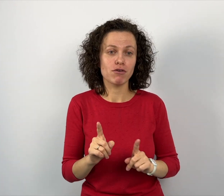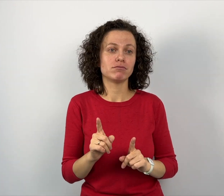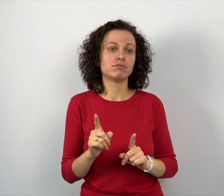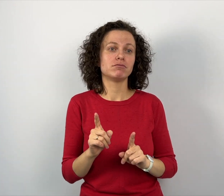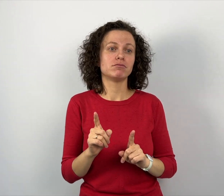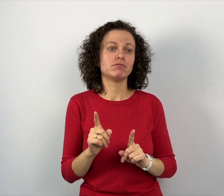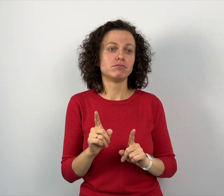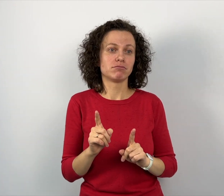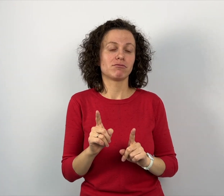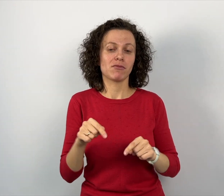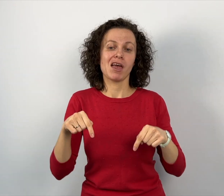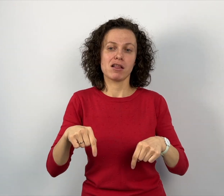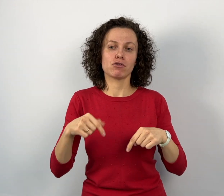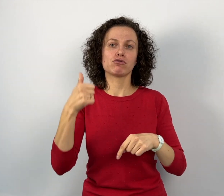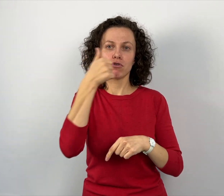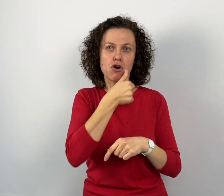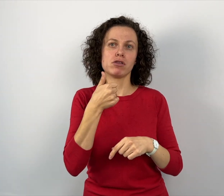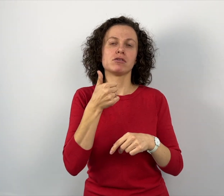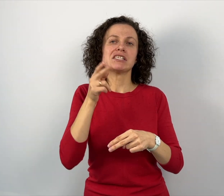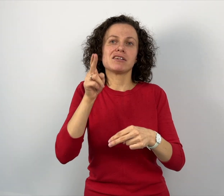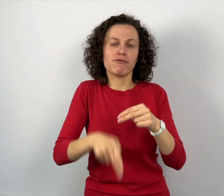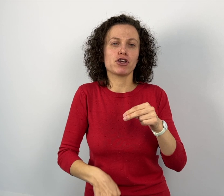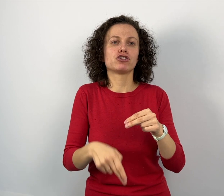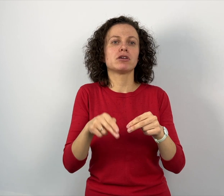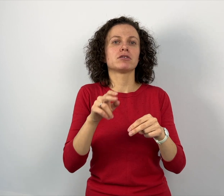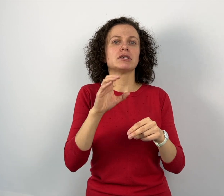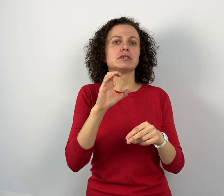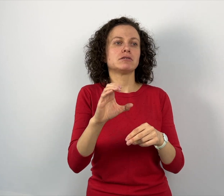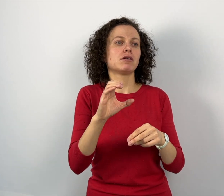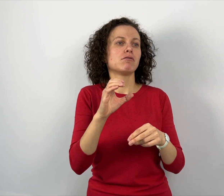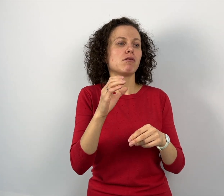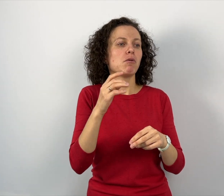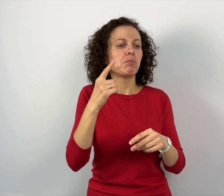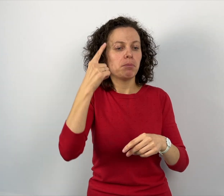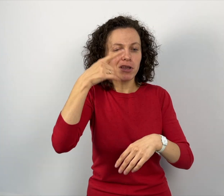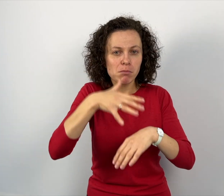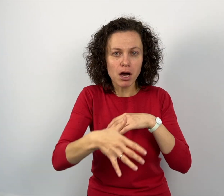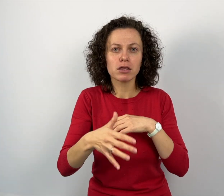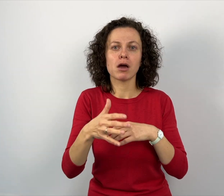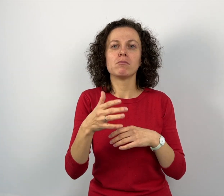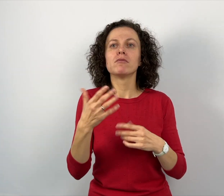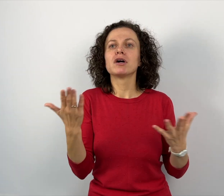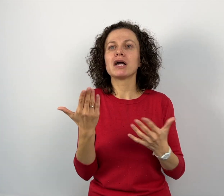В планах этот год завершить пониманием, какие материалы даем,